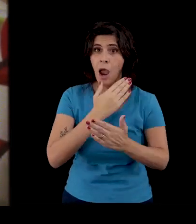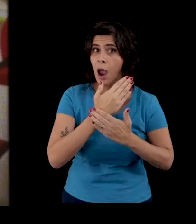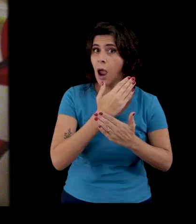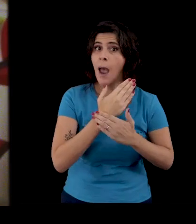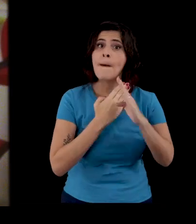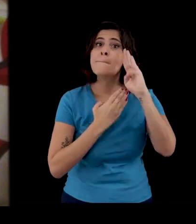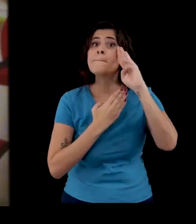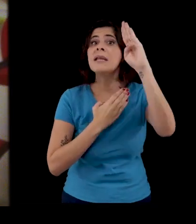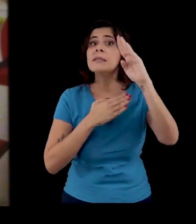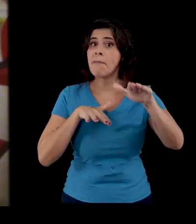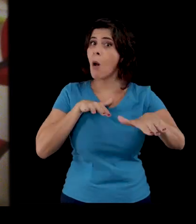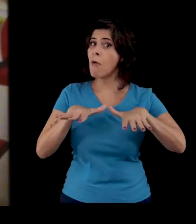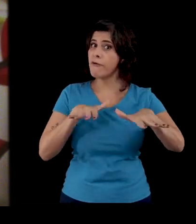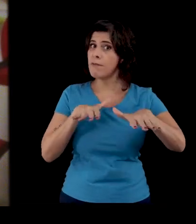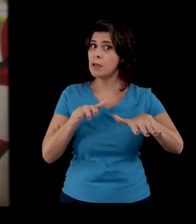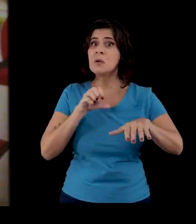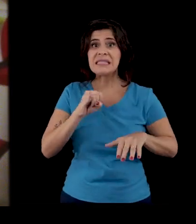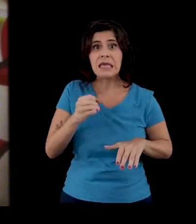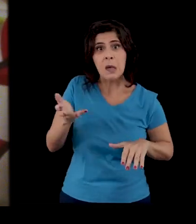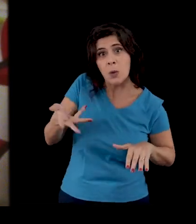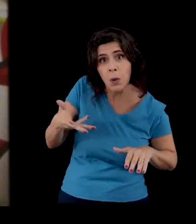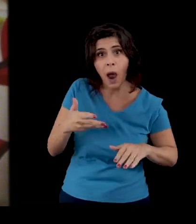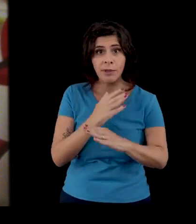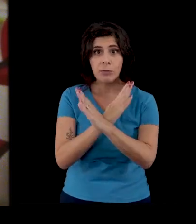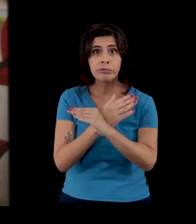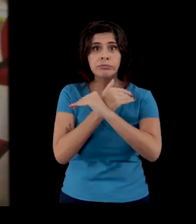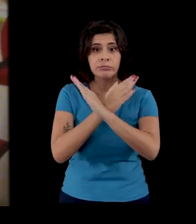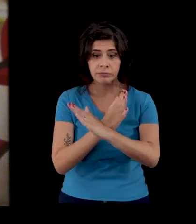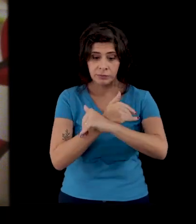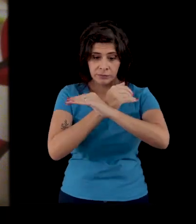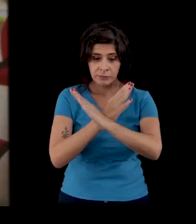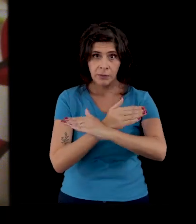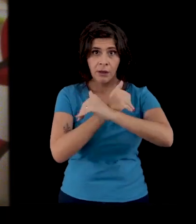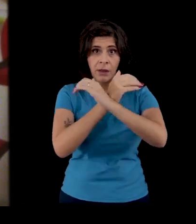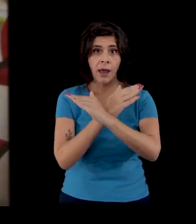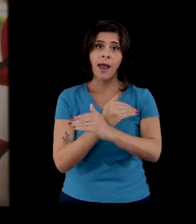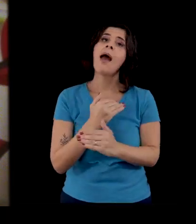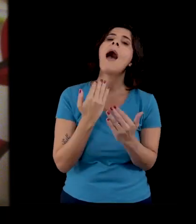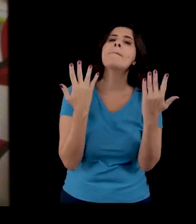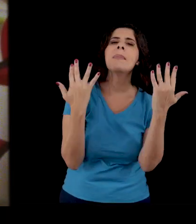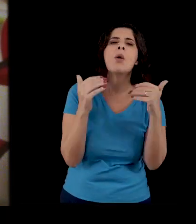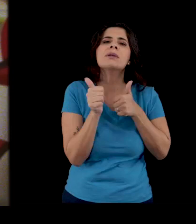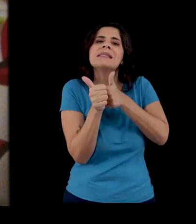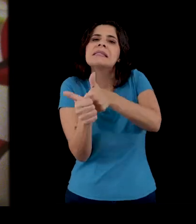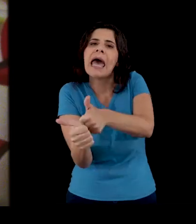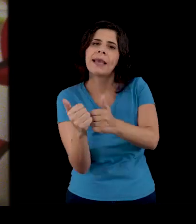então, quando a gente começar a aumentar a velocidade o punho é que mexe e a mão acompanha.